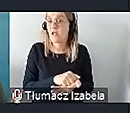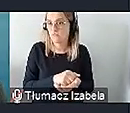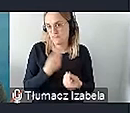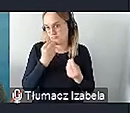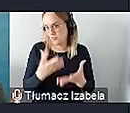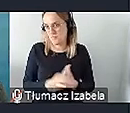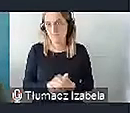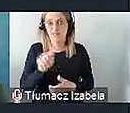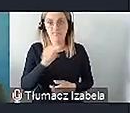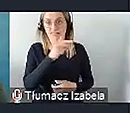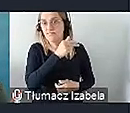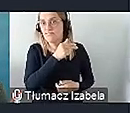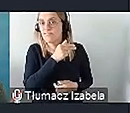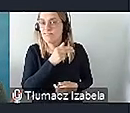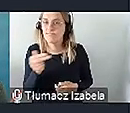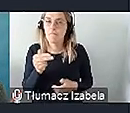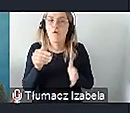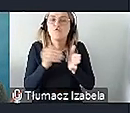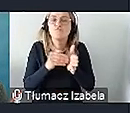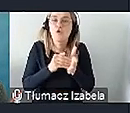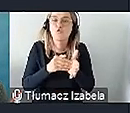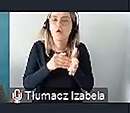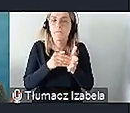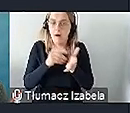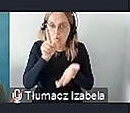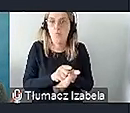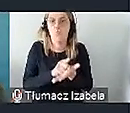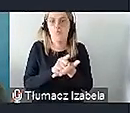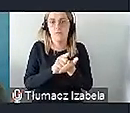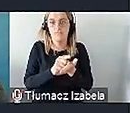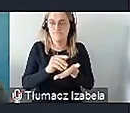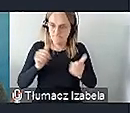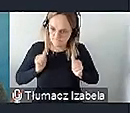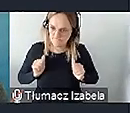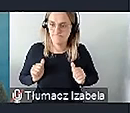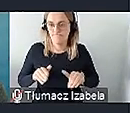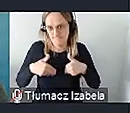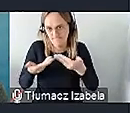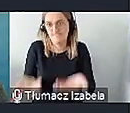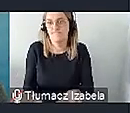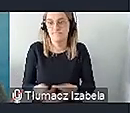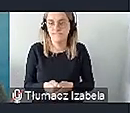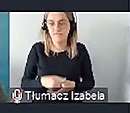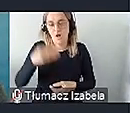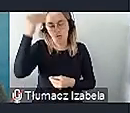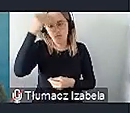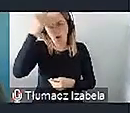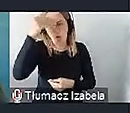Mam nadzieję, że tę potrzebę uda się zaspokoić. "Nauka myślenia w obrazach".